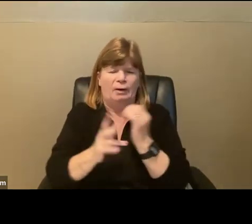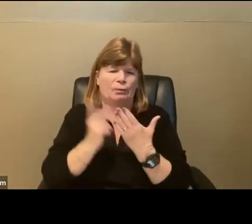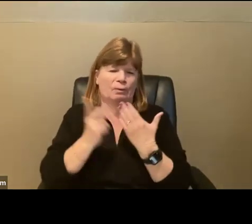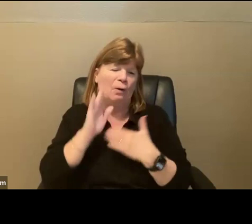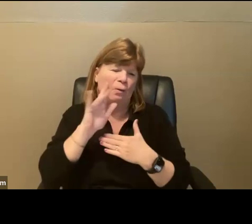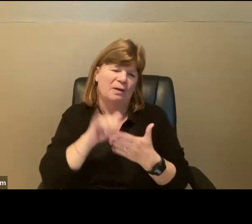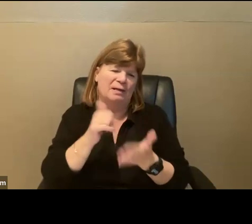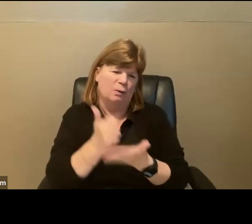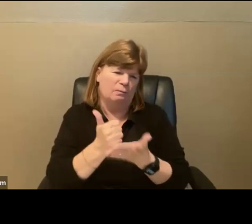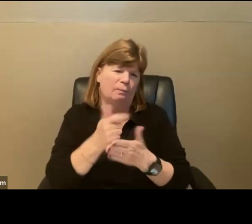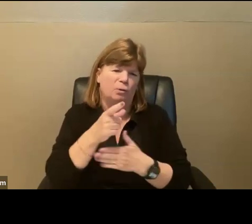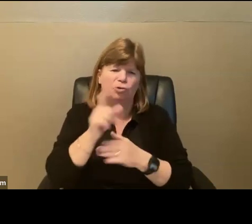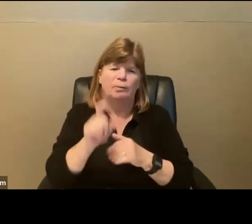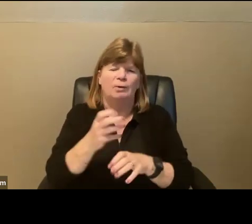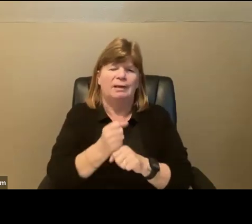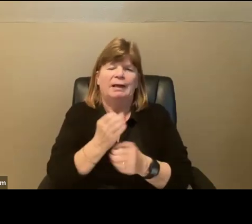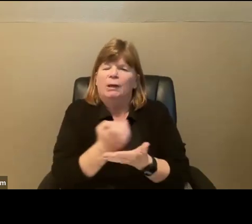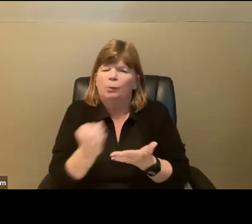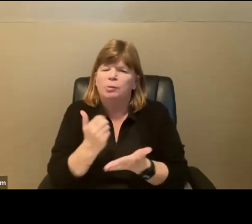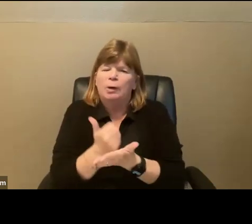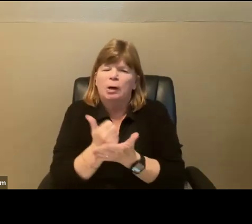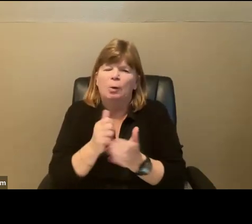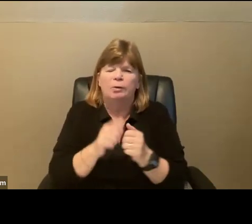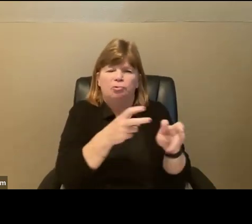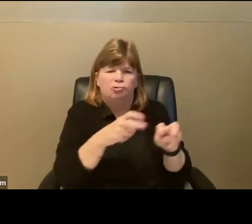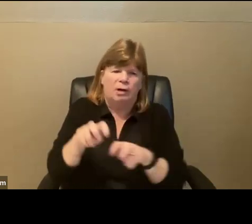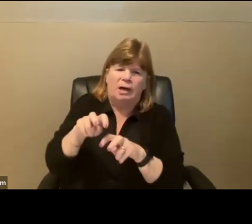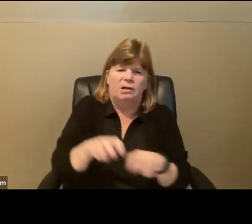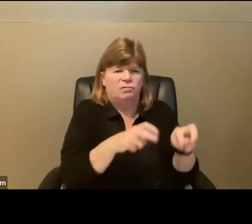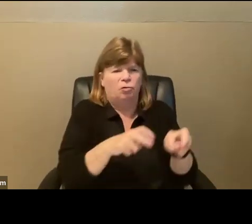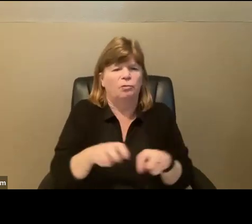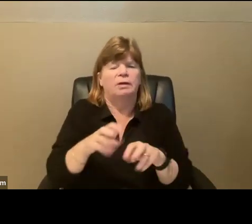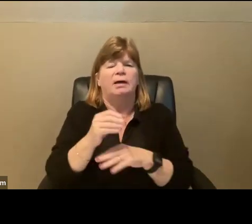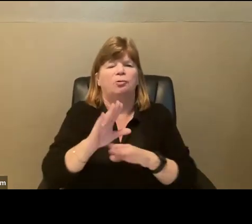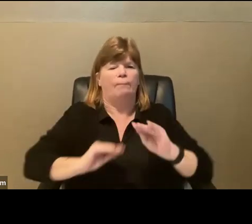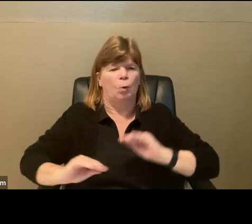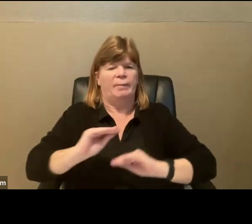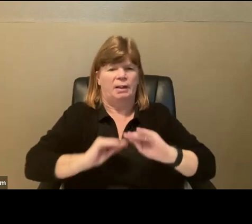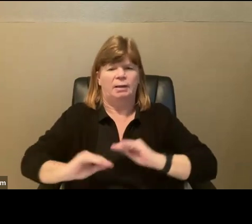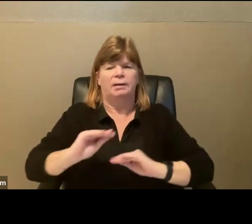Pero deberías poder conseguir algún equipo para ayudar con tu transferencia y tu movilidad ahora para que la